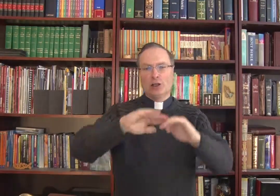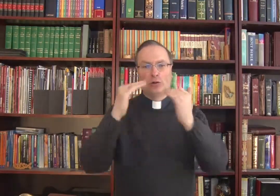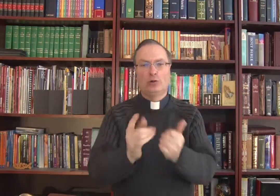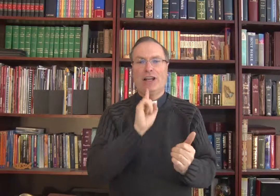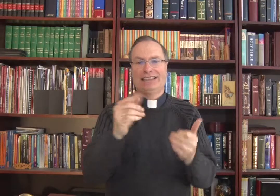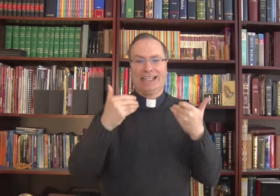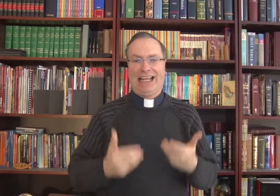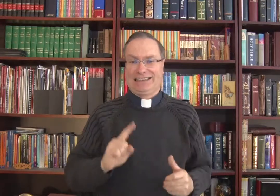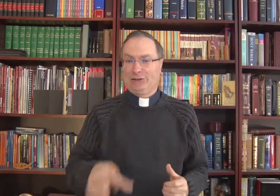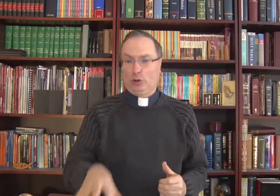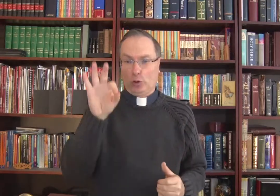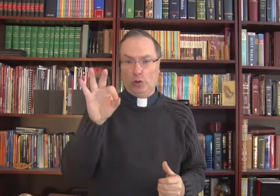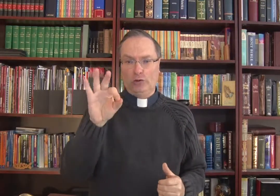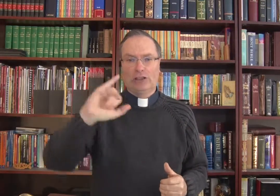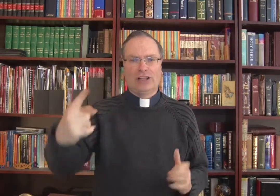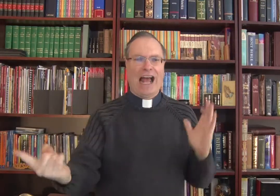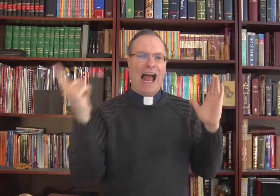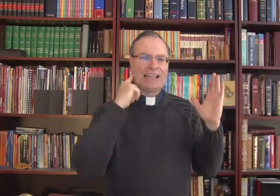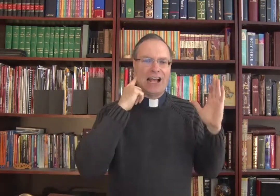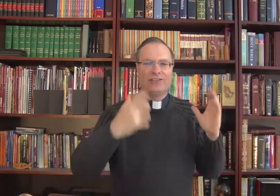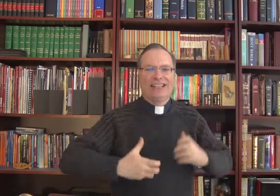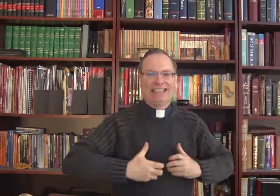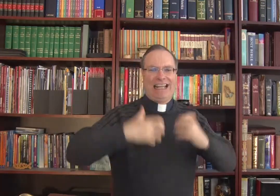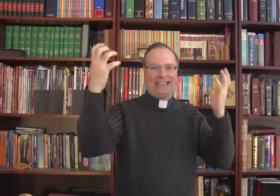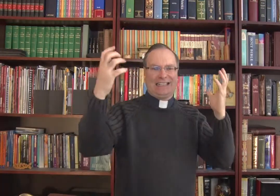tous les êtres qui s'y trouvent, je les entendis s'écrier: